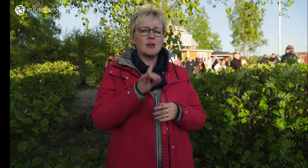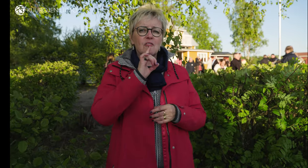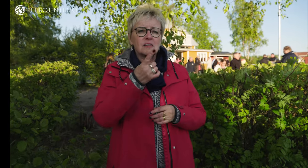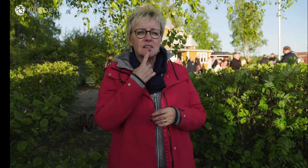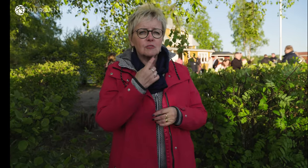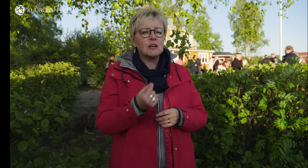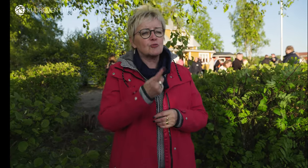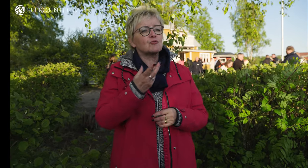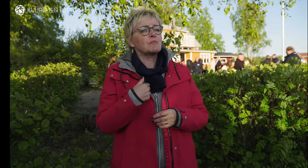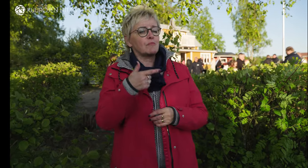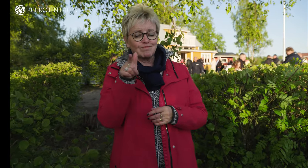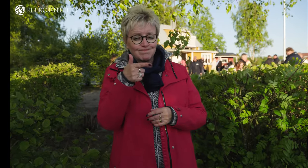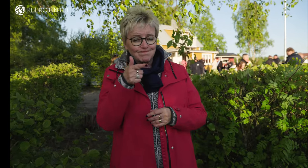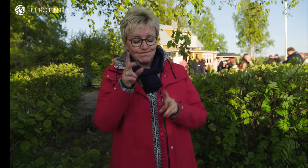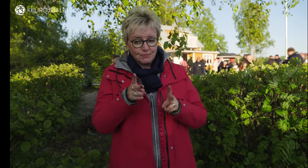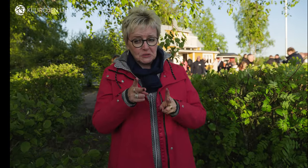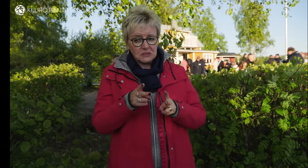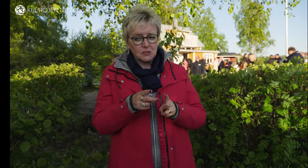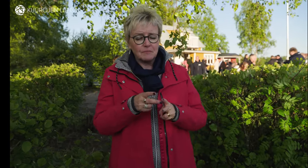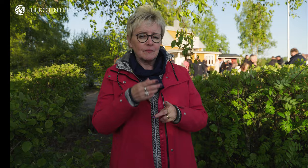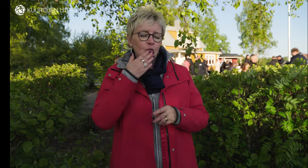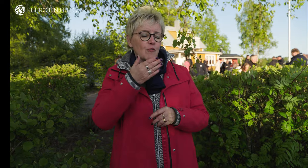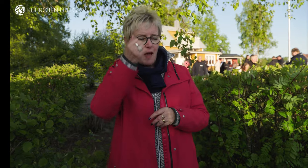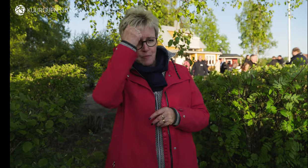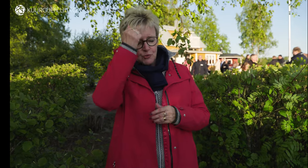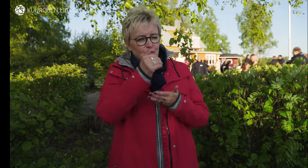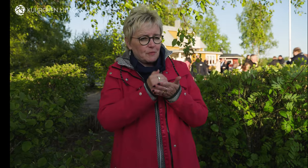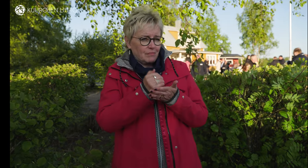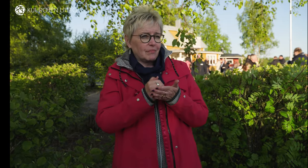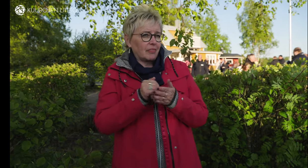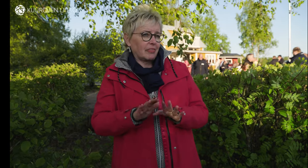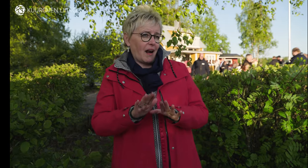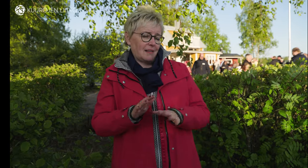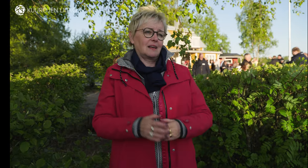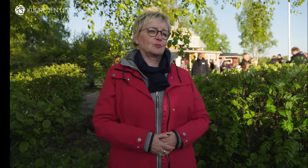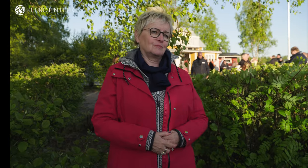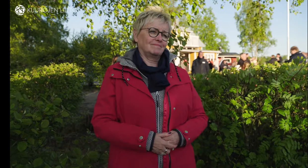Olen joskus kuvannut näitä vastauksia, näin on hyviä muistoja jäänyt talteen.